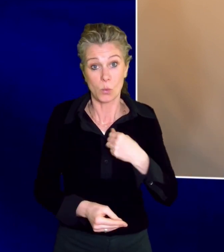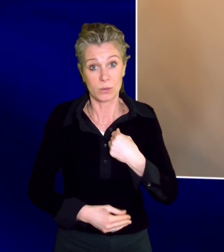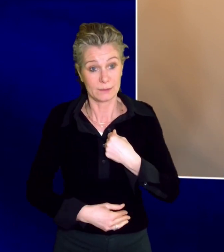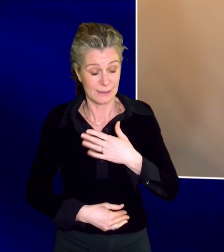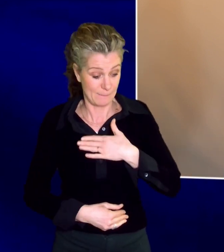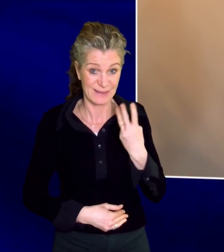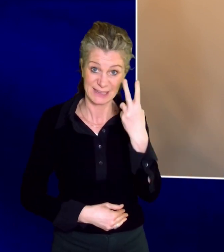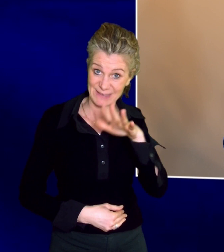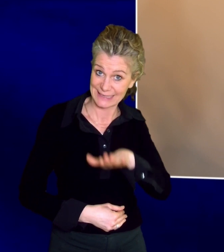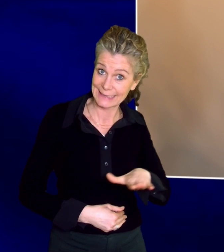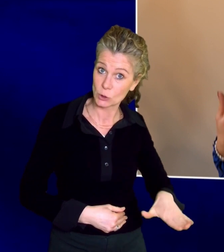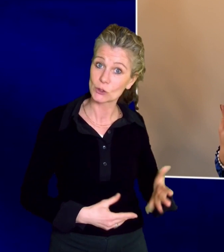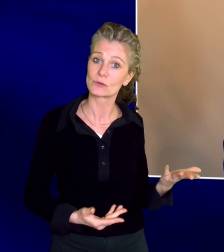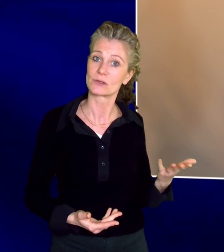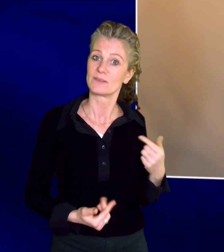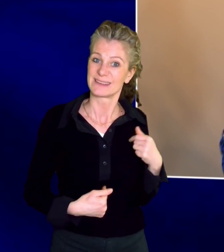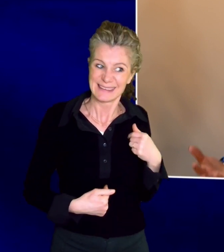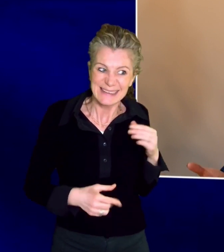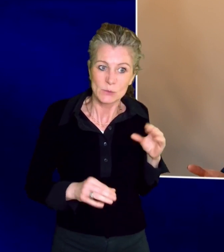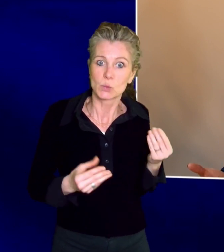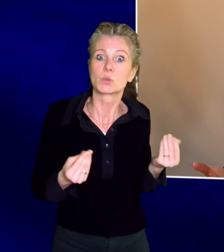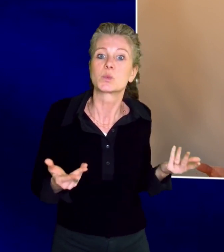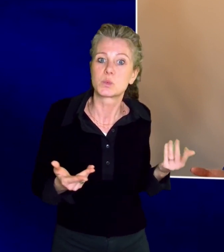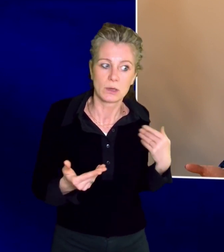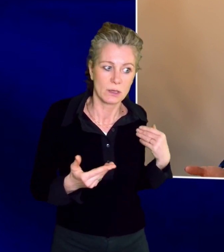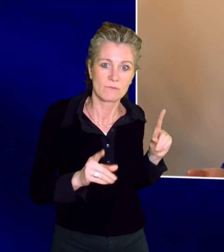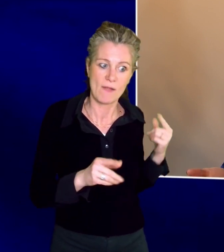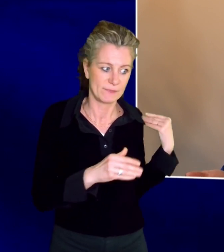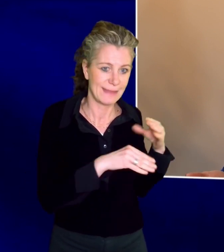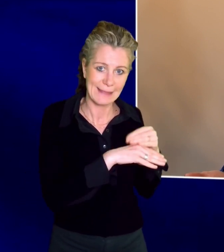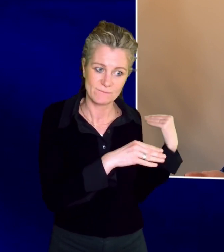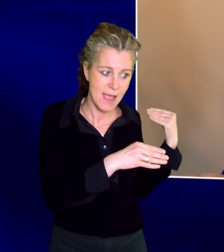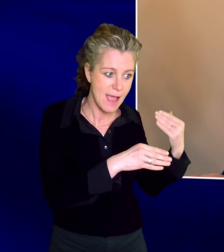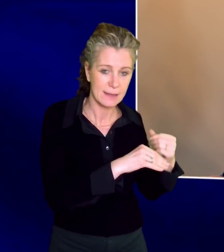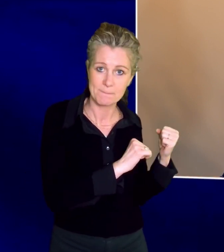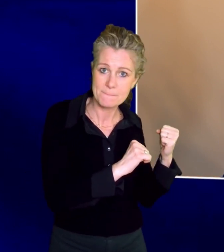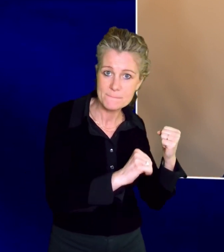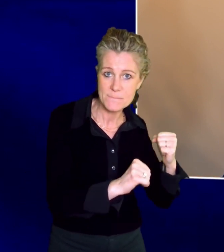Hoe neem ik, wat ik meemaak in het leven, mee? En zet ik twee goede meiden op de wereld...